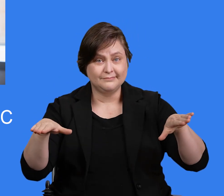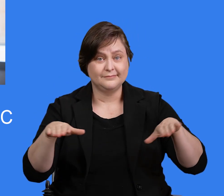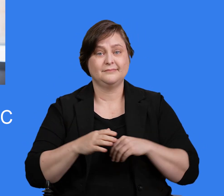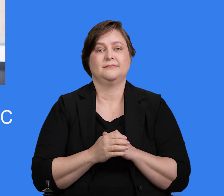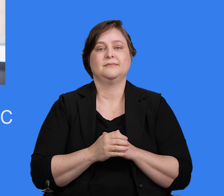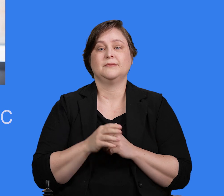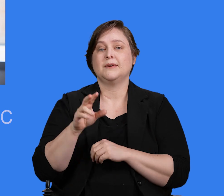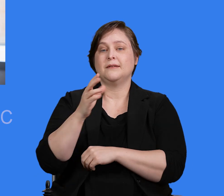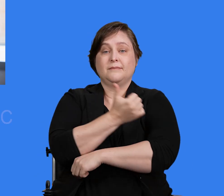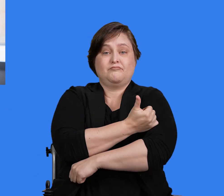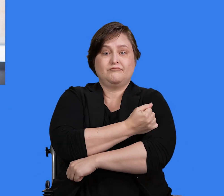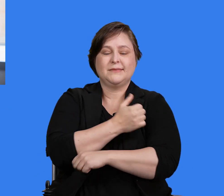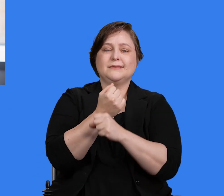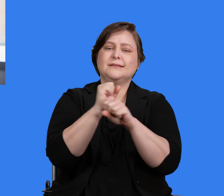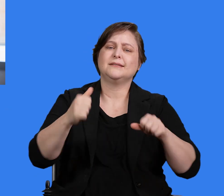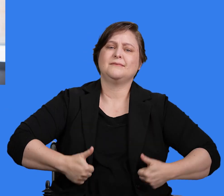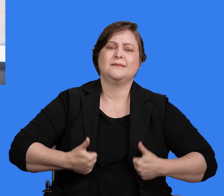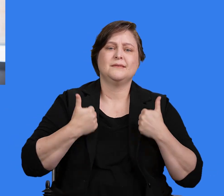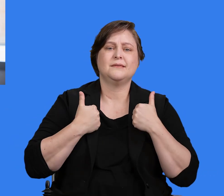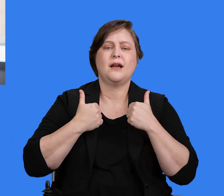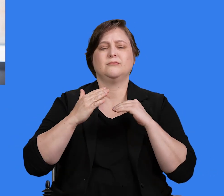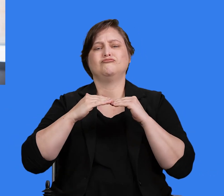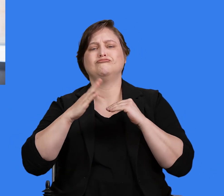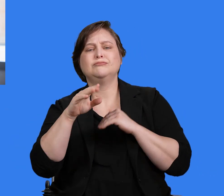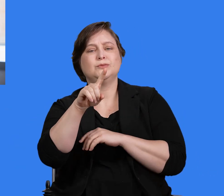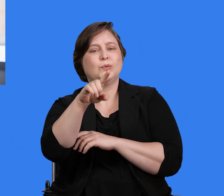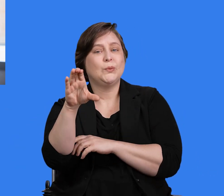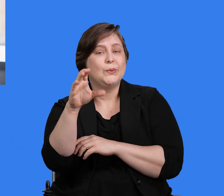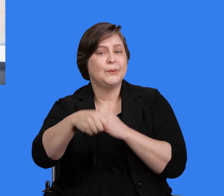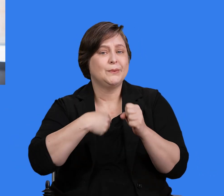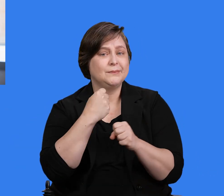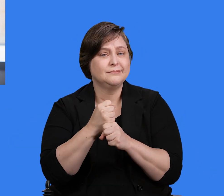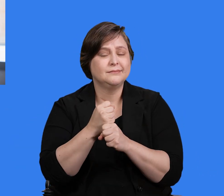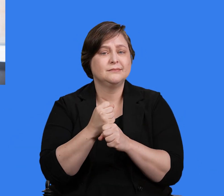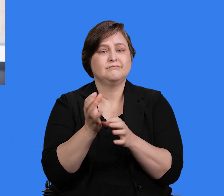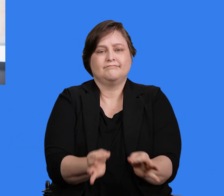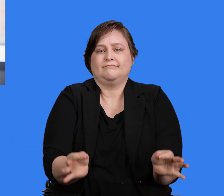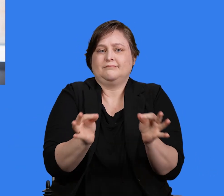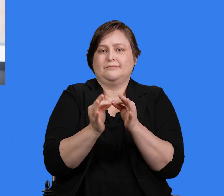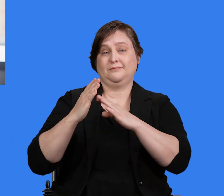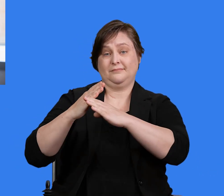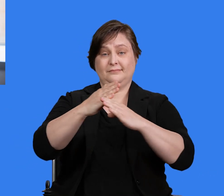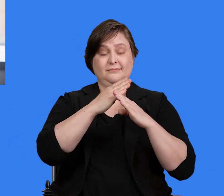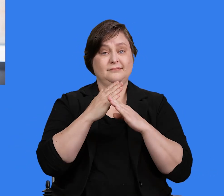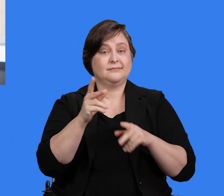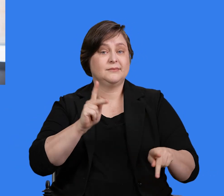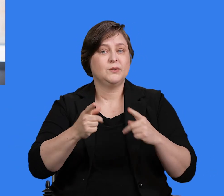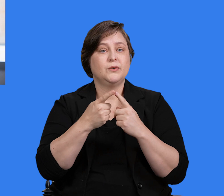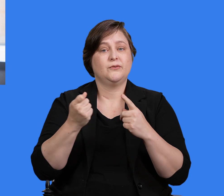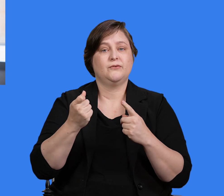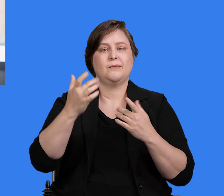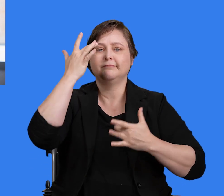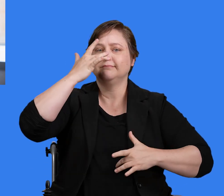Las vacunas han salvado vidas por más de 100 años y son esenciales para proteger a las personas contra enfermedades mortales.